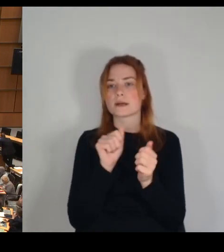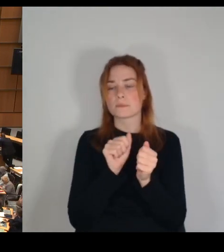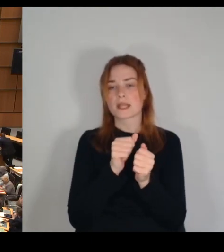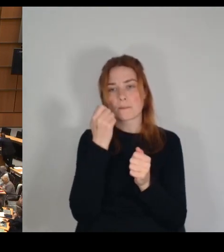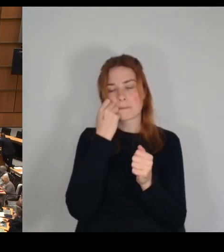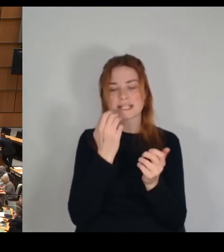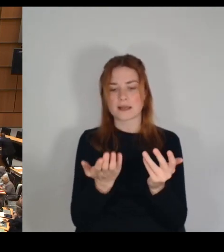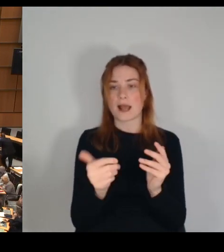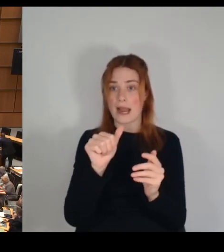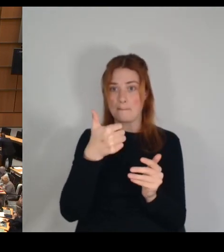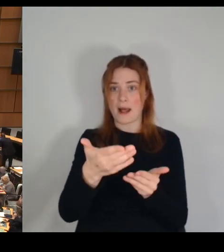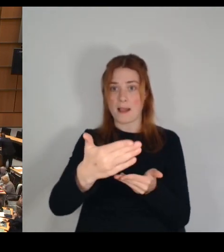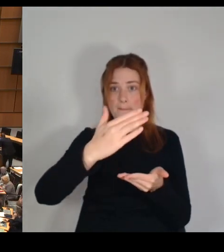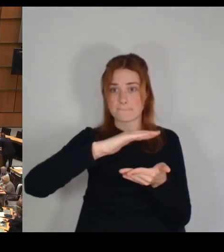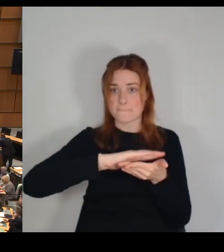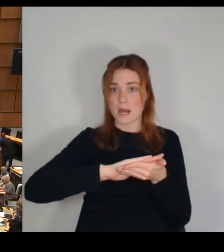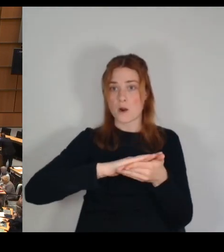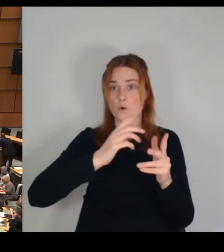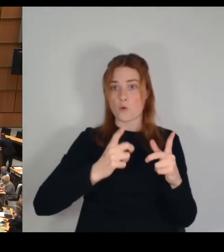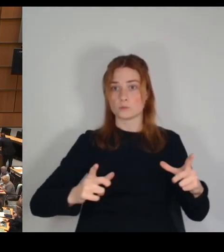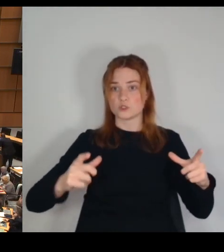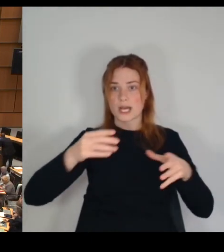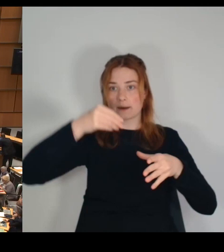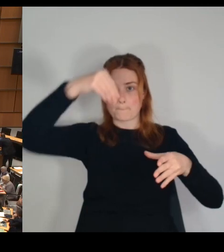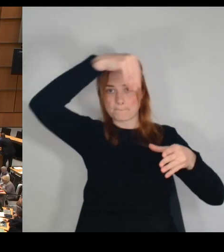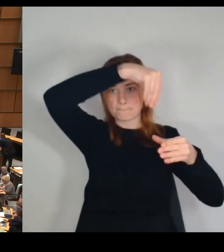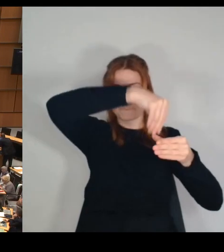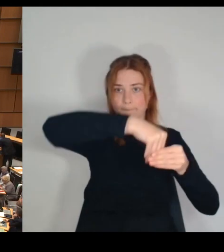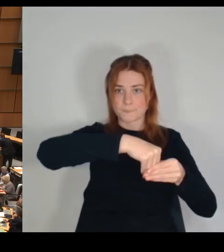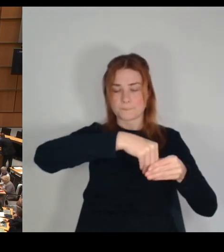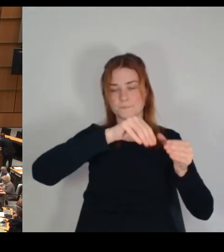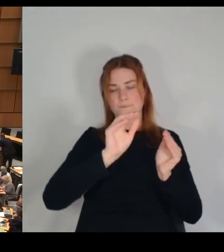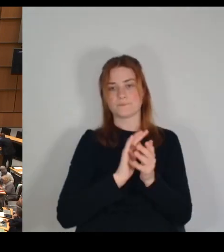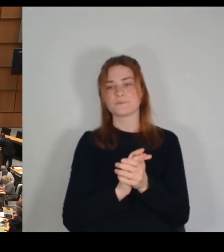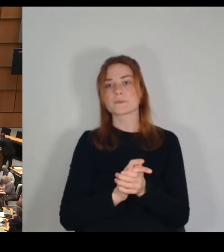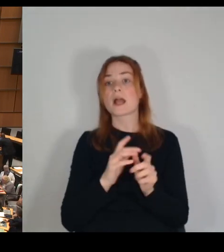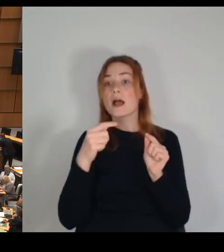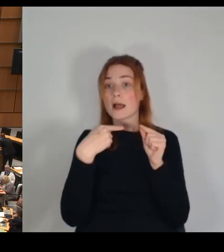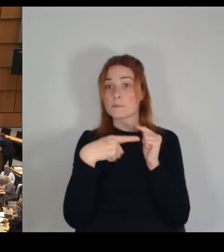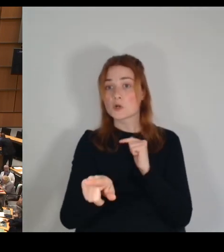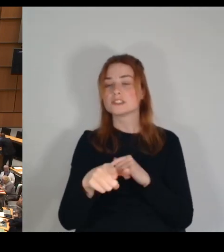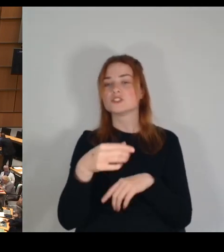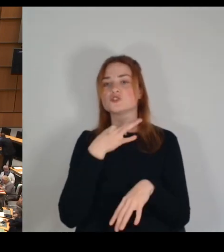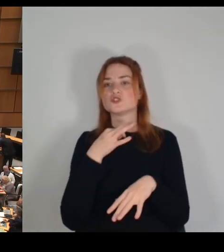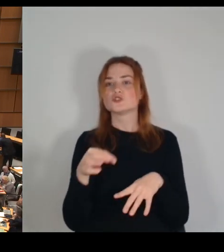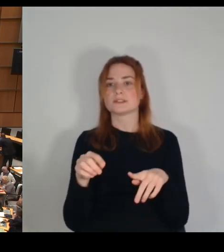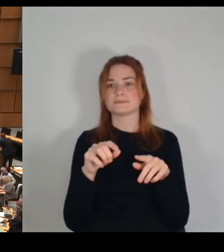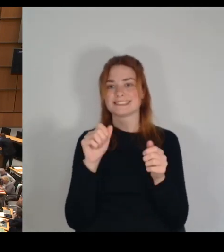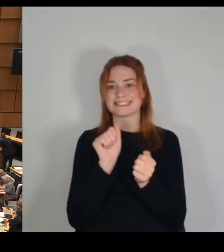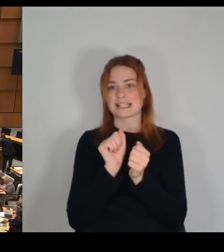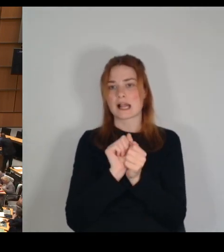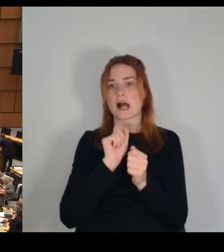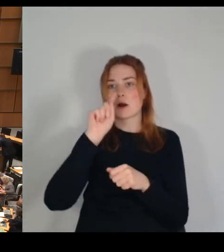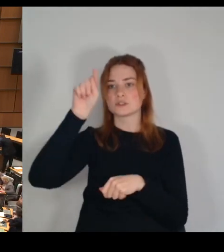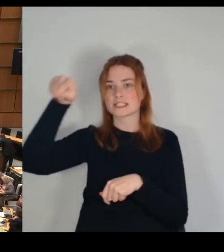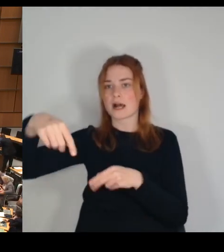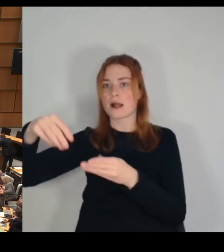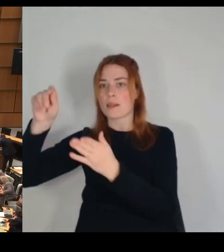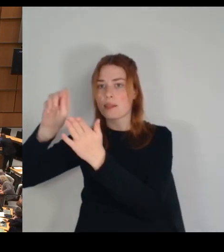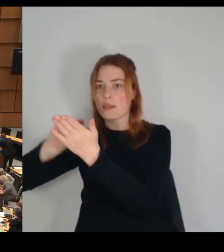Abgeordnete, die ihre Stimmzettel außerhalb der Wahlkabine kennzeichnen oder in den Umschlag legen, sind nach Paragraf 74 Absatz zwei der Geschäftsordnung zurückzuweisen.